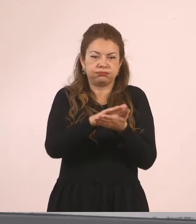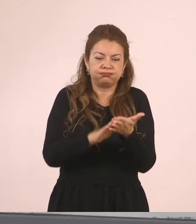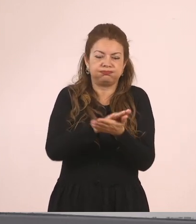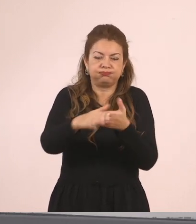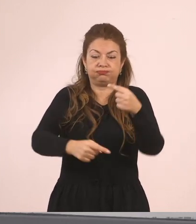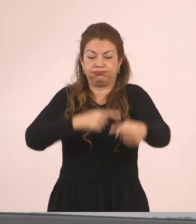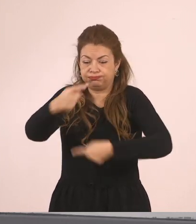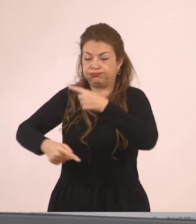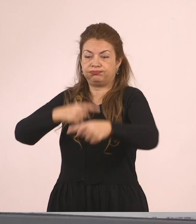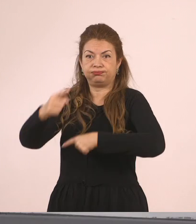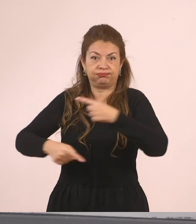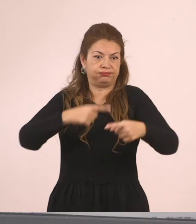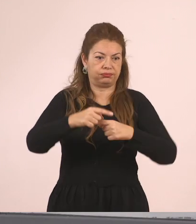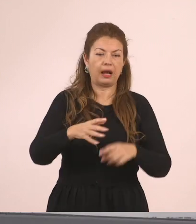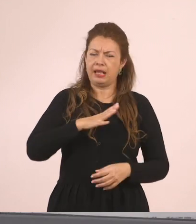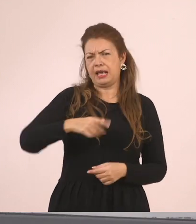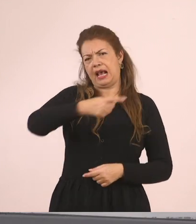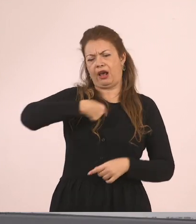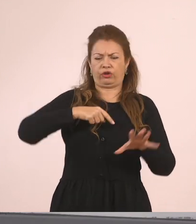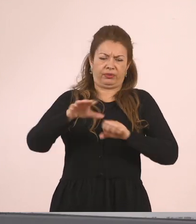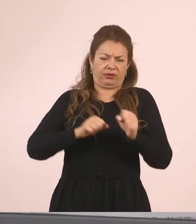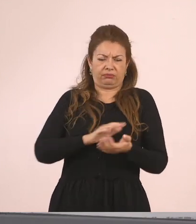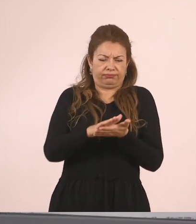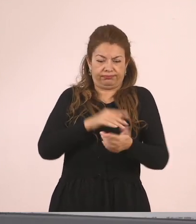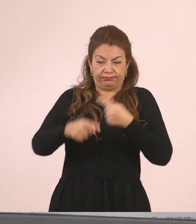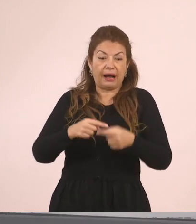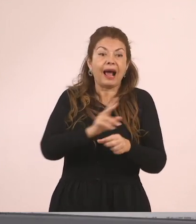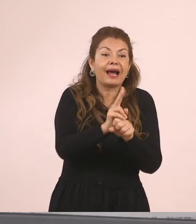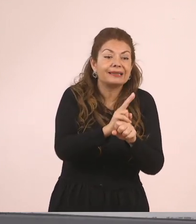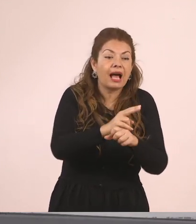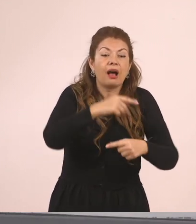Οι άνθρωποι ανακυκλώνουν τα χαρτιά και τα χαρτιά ανακυκλώνονται.